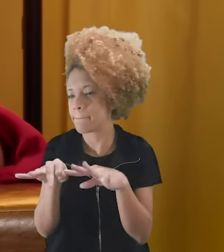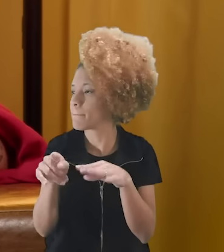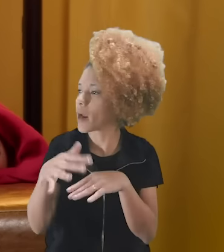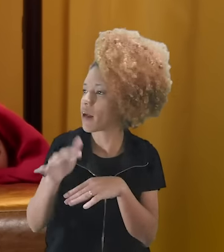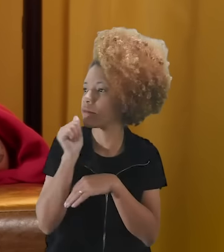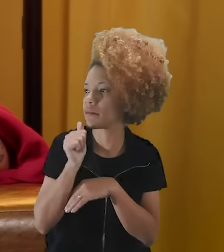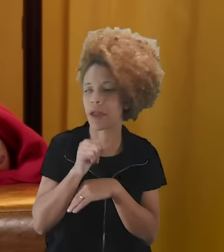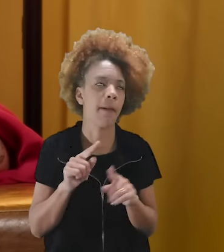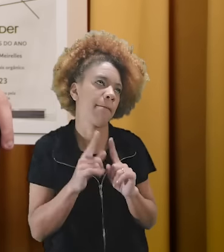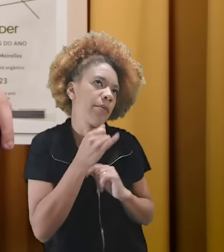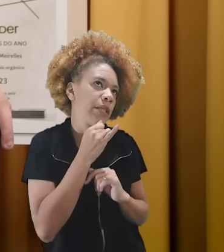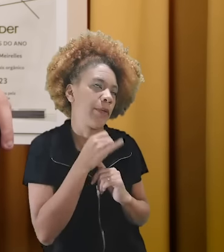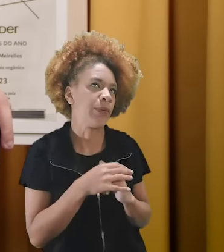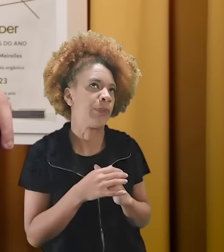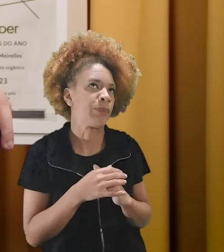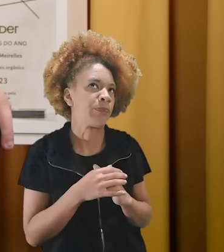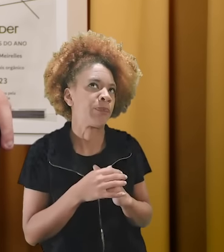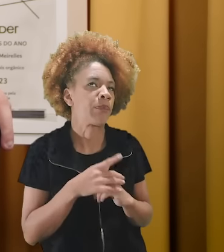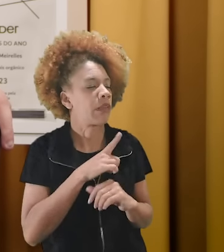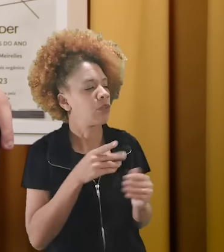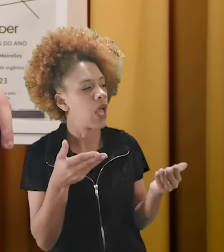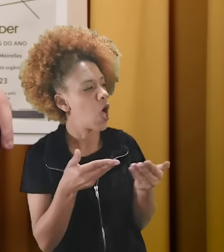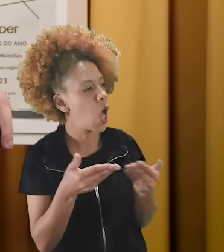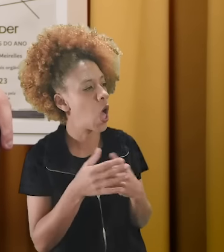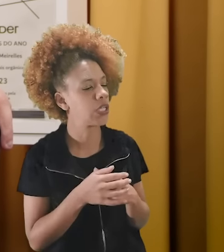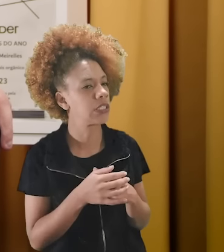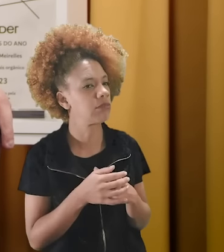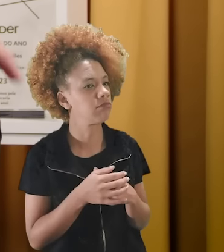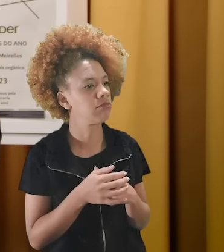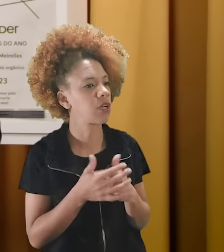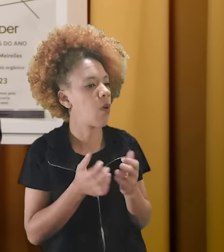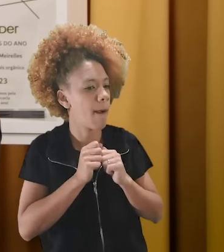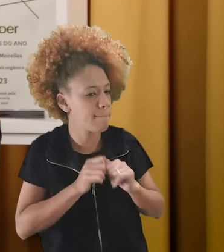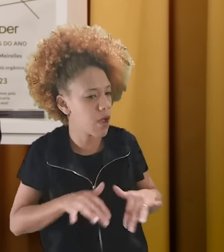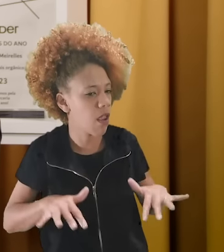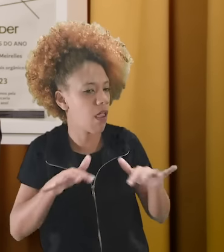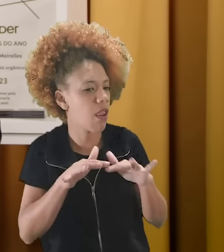jogadores e tudo mais mas assim por exemplo tá tendo agora um grande alarde na coisa de